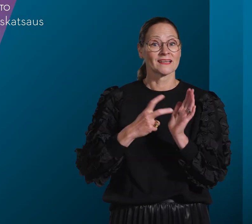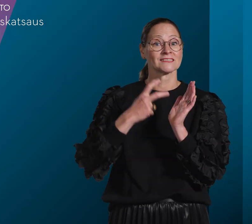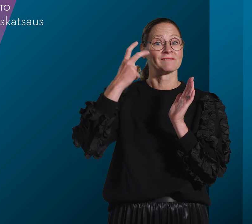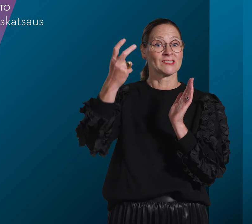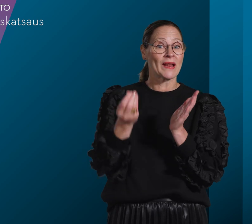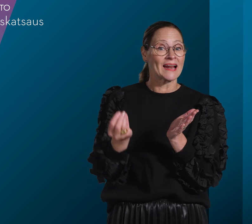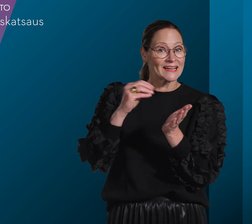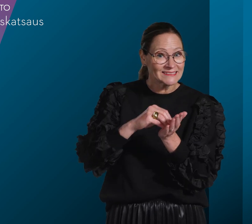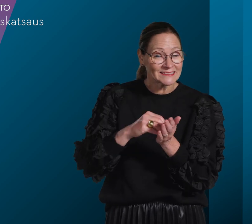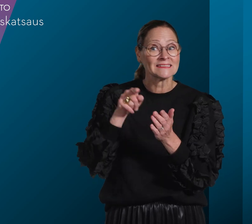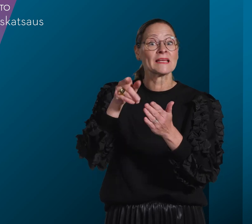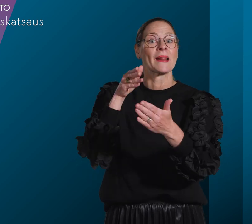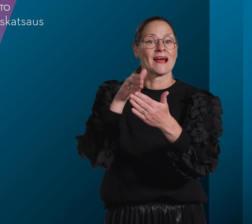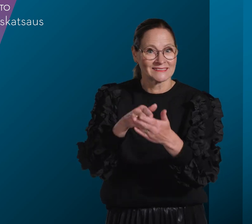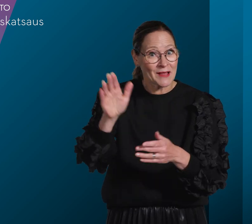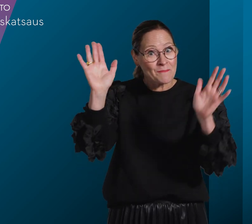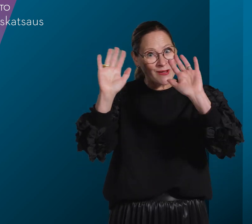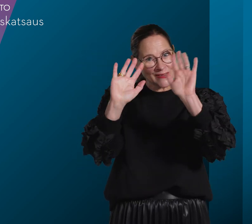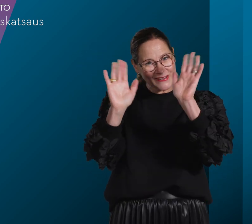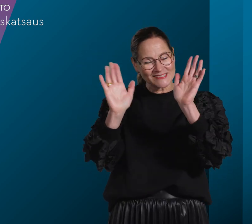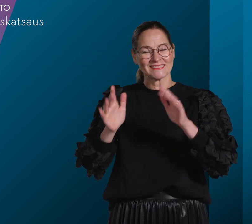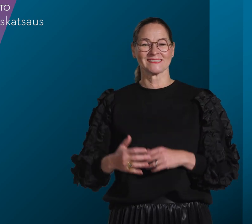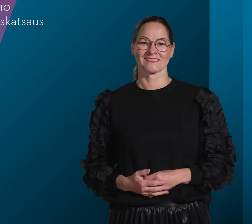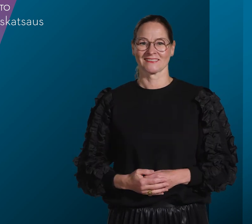Kahden viikon päästä taas lisää, siihen asti moi moi!